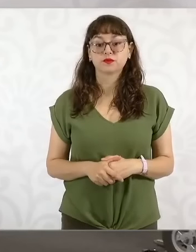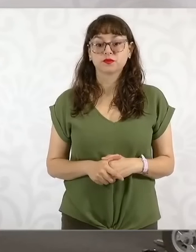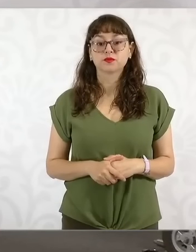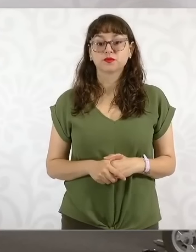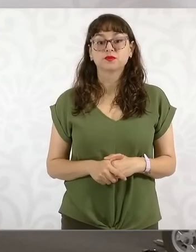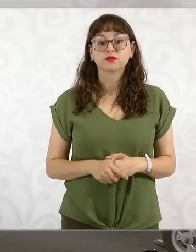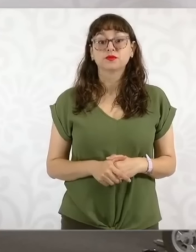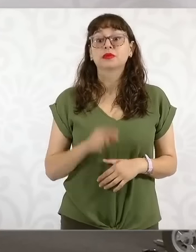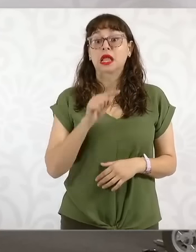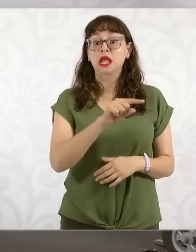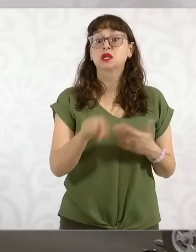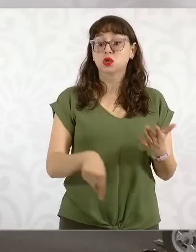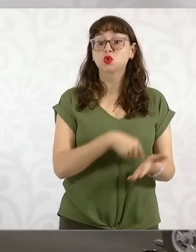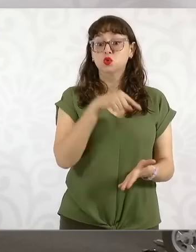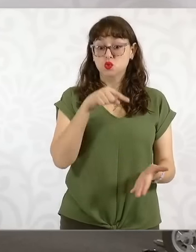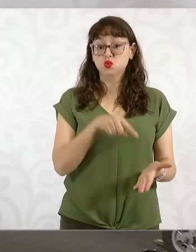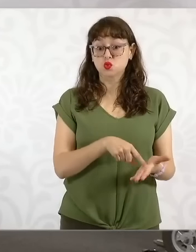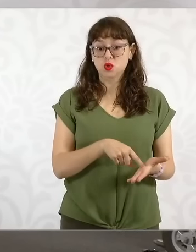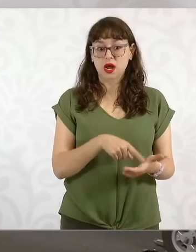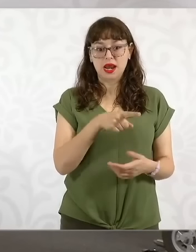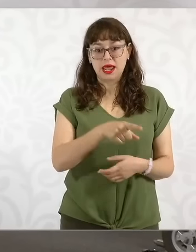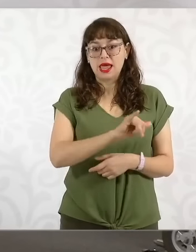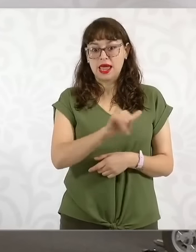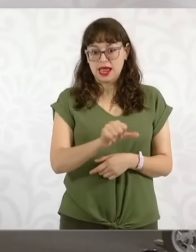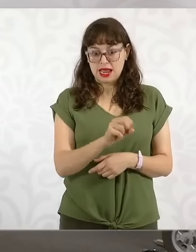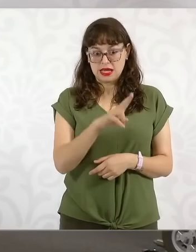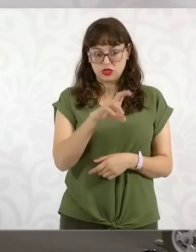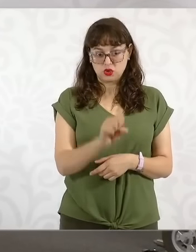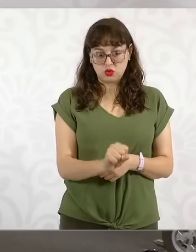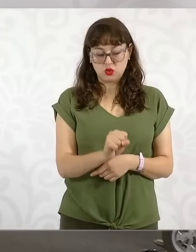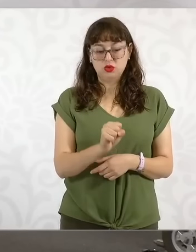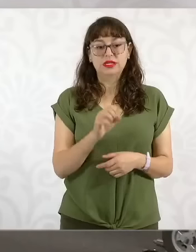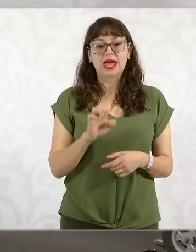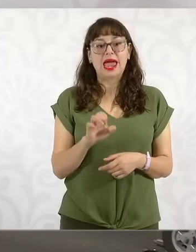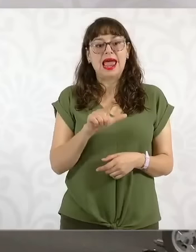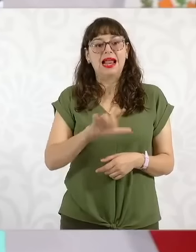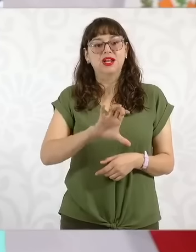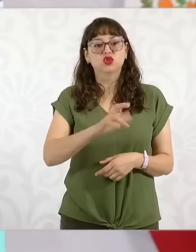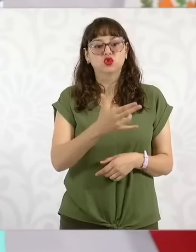En dicho lugar se realizó la detención de Jesús Salvador N, alias el Chuy y Ramón Ángel N,